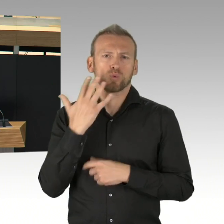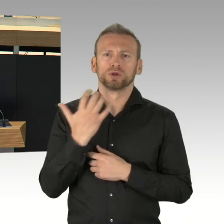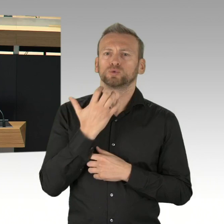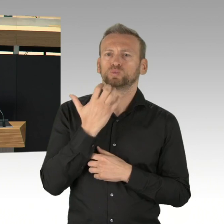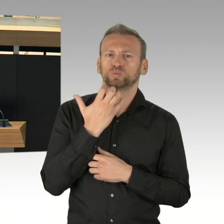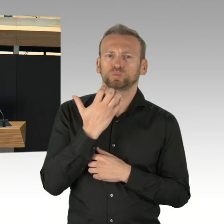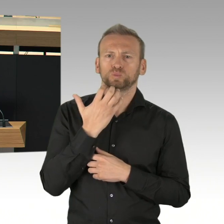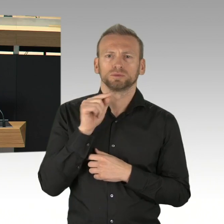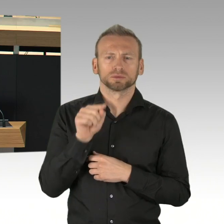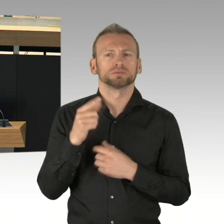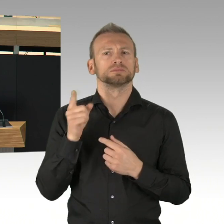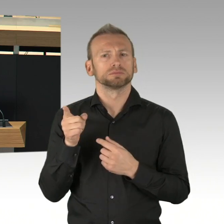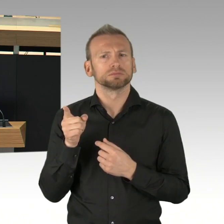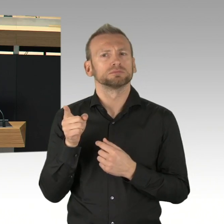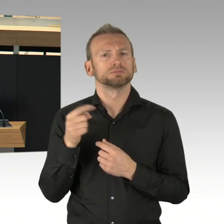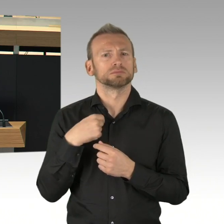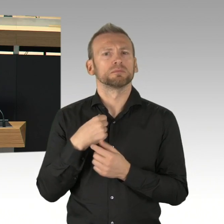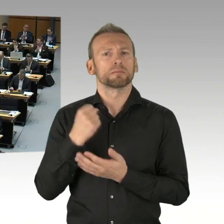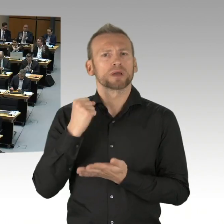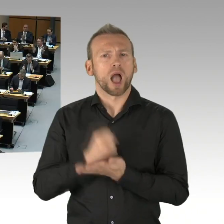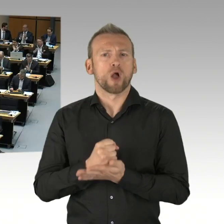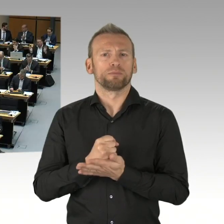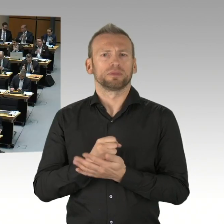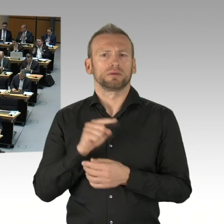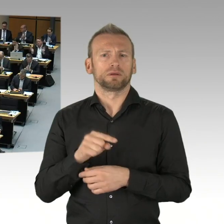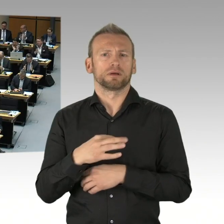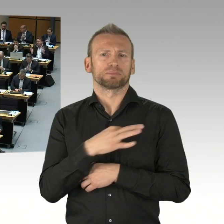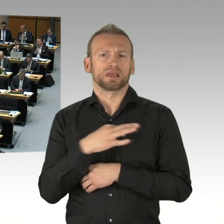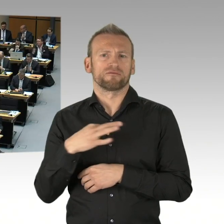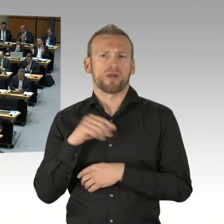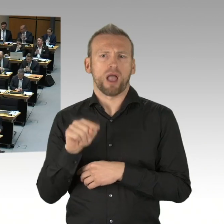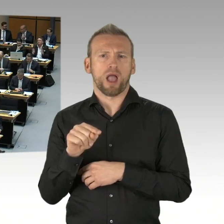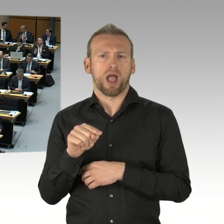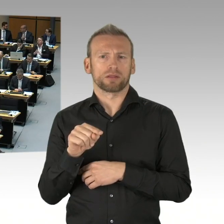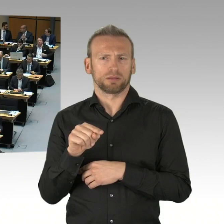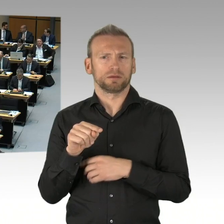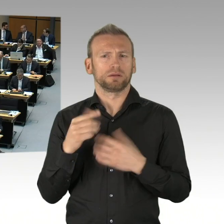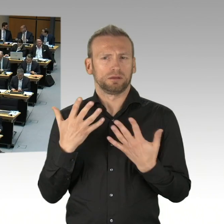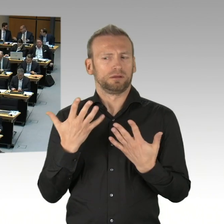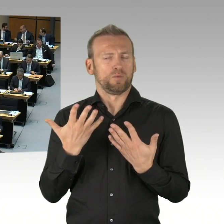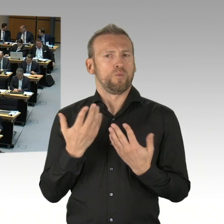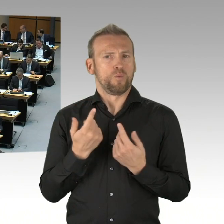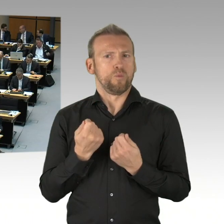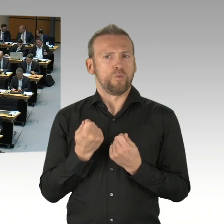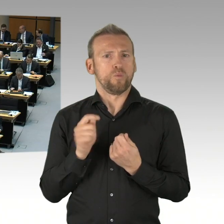(Beifall) Und jetzt zu Ihrem Wien, ja, da bleiben mir leider nur noch ein paar Stichworte.